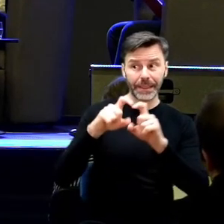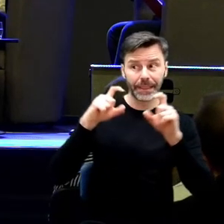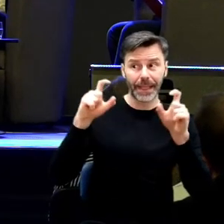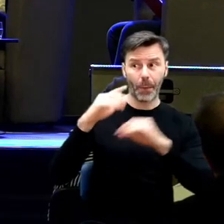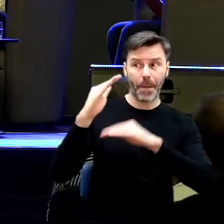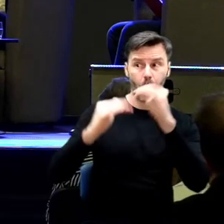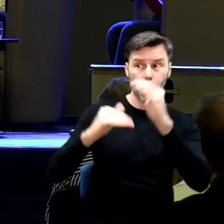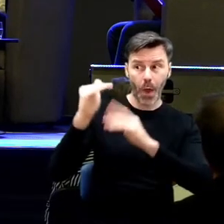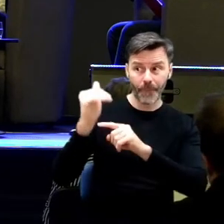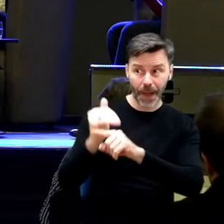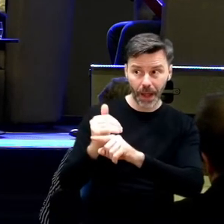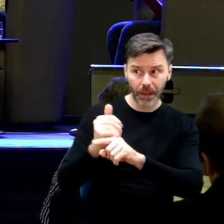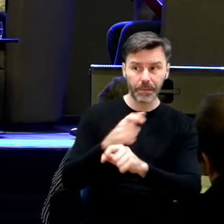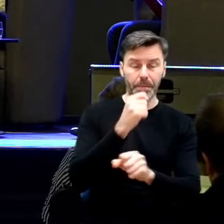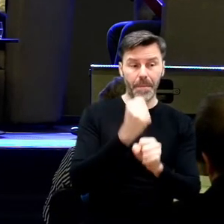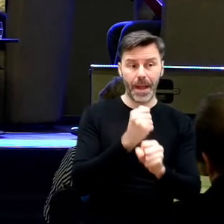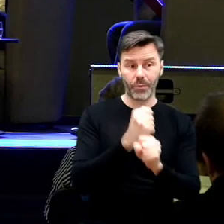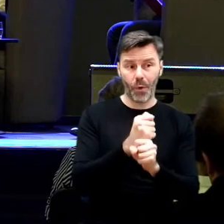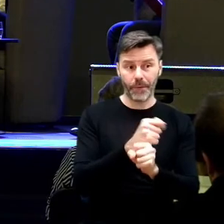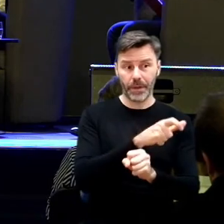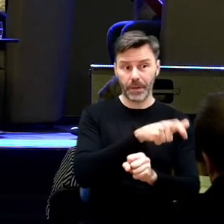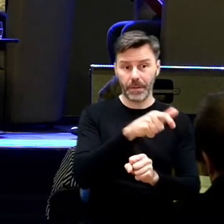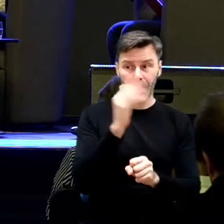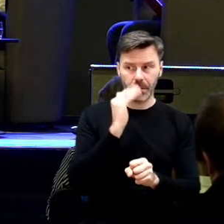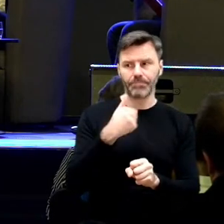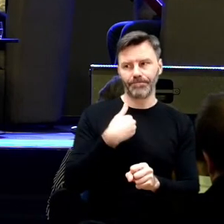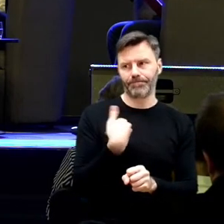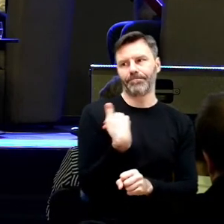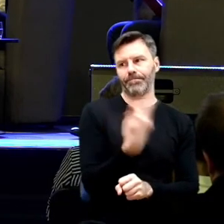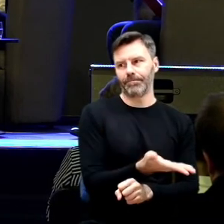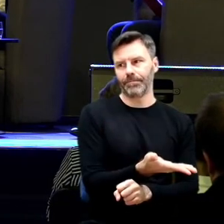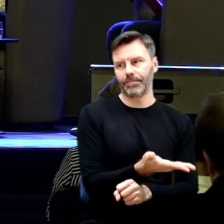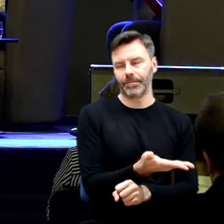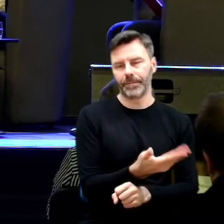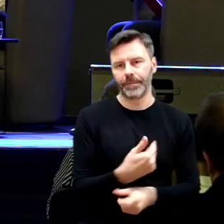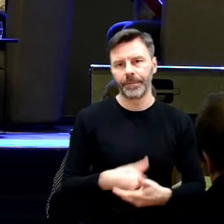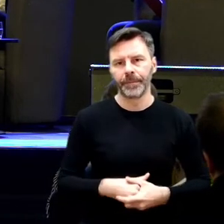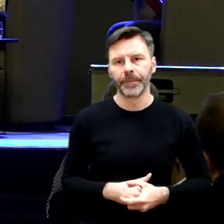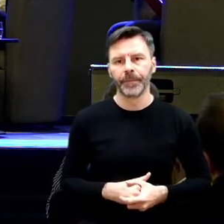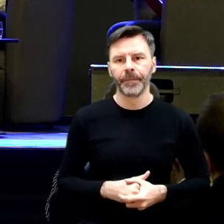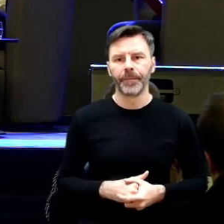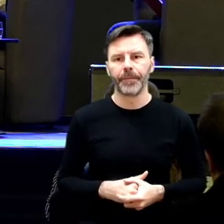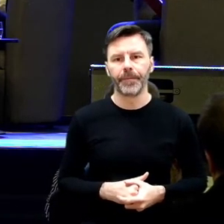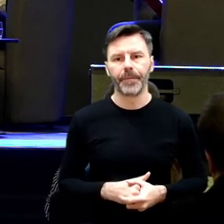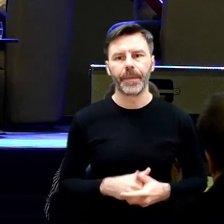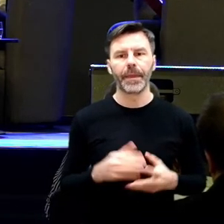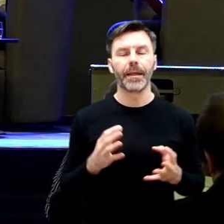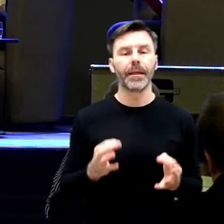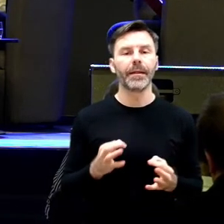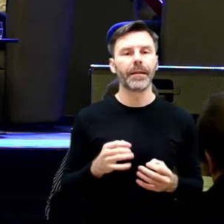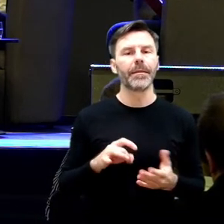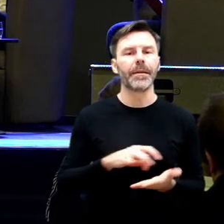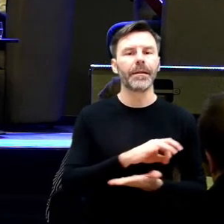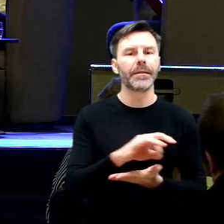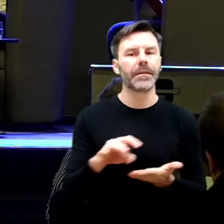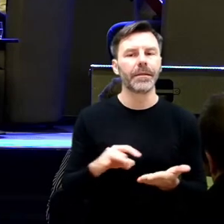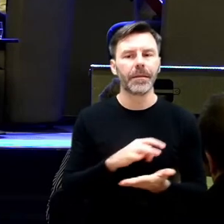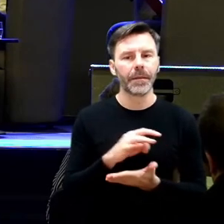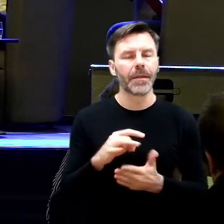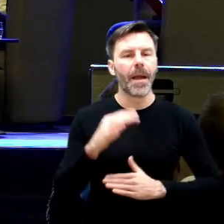Trochę tak jak kiedyś mieszkania zakładowe budowane, to teraz my jako gmina wchodzimy trochę w tą rolę w budowanie mieszkań zakładowych.